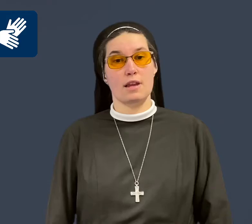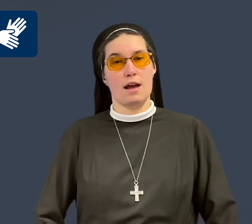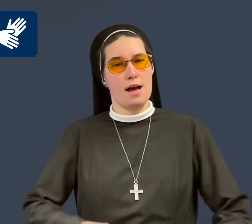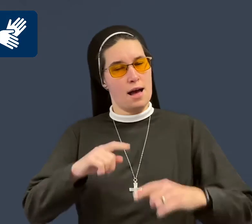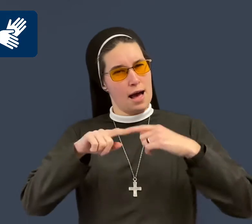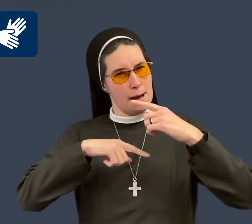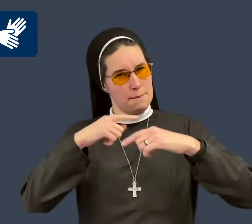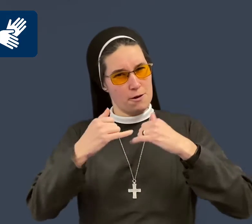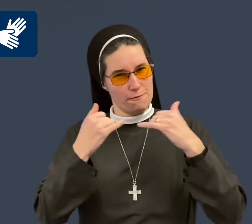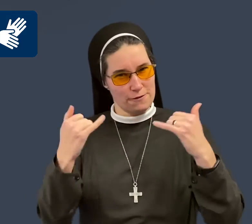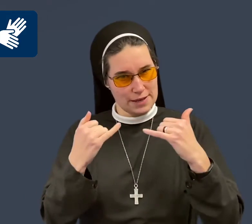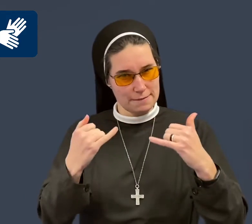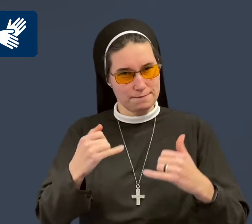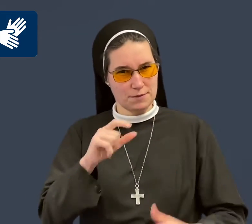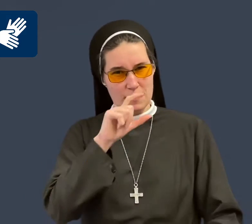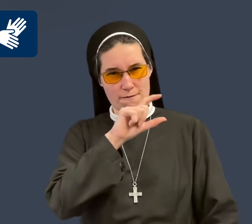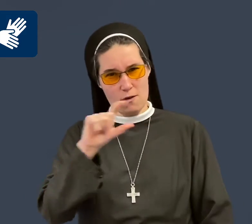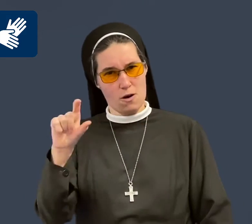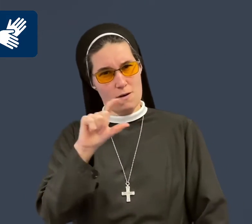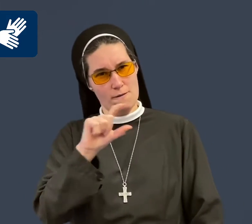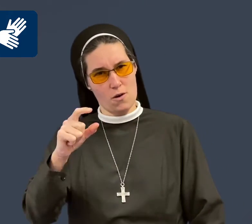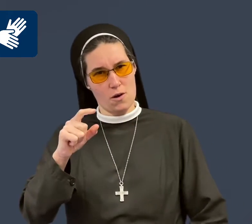Wie läuft die Fastenaktion ab? Jede Woche hat ein eigenes Thema: